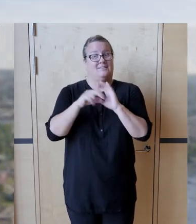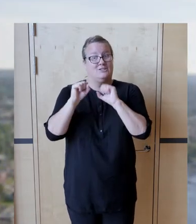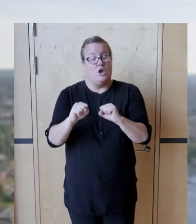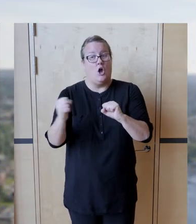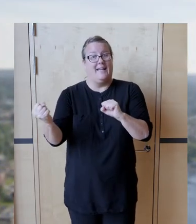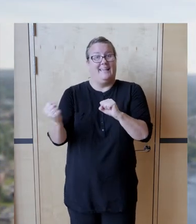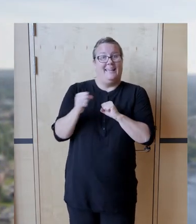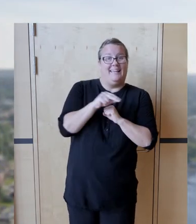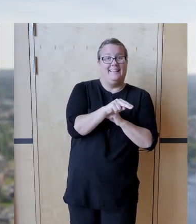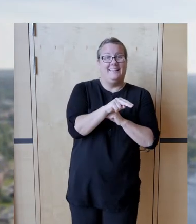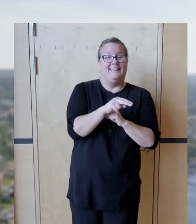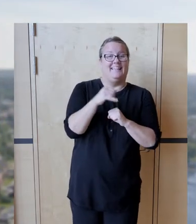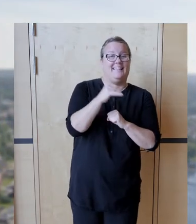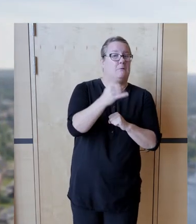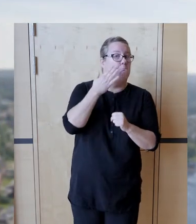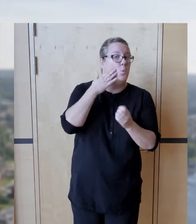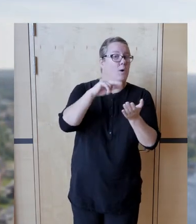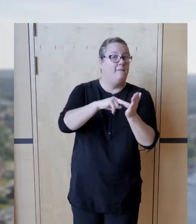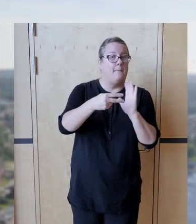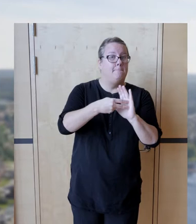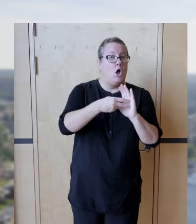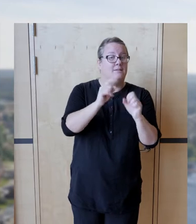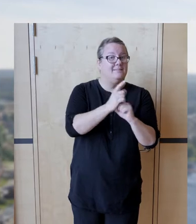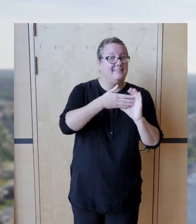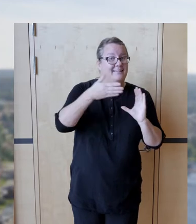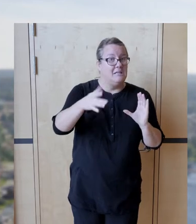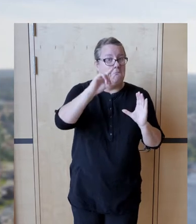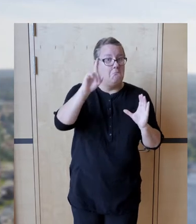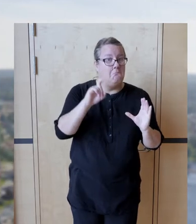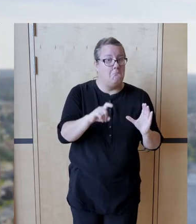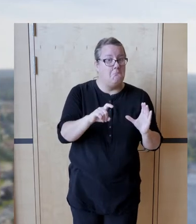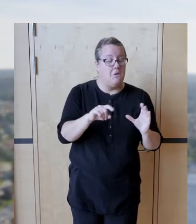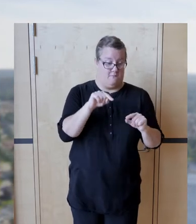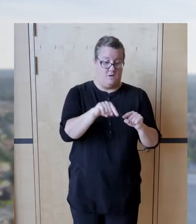Under boende Planens Och den borde plan som sträcker sig till 23